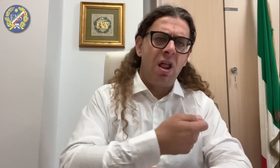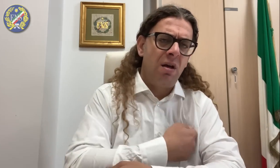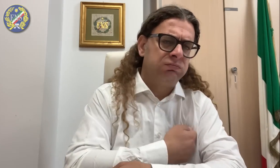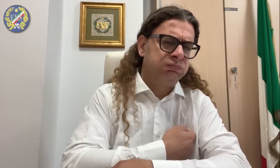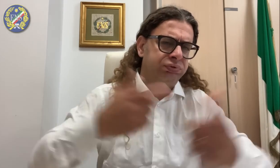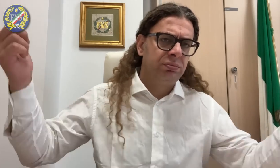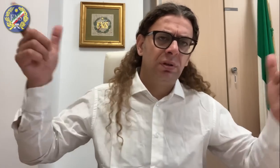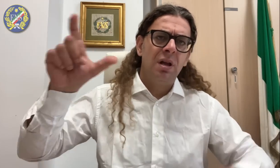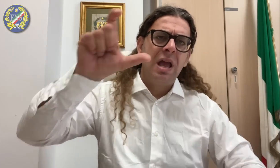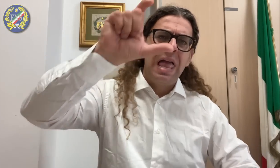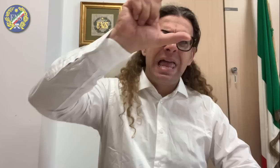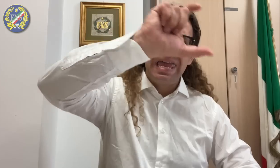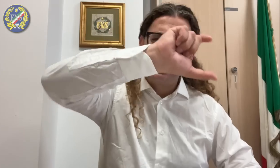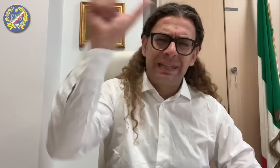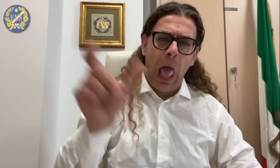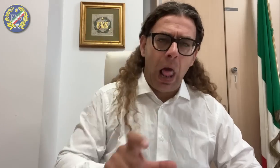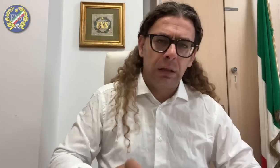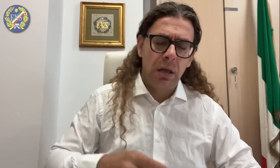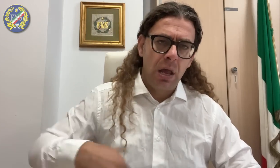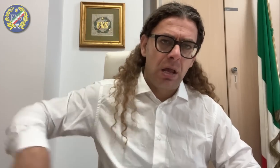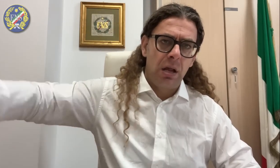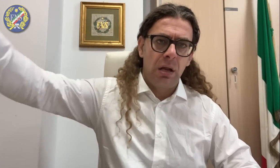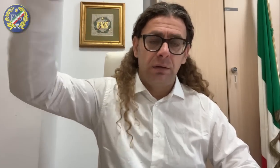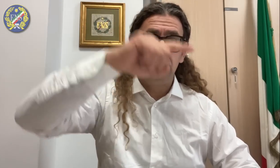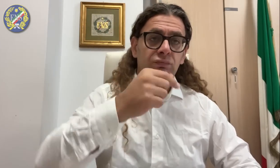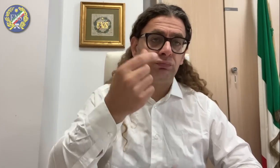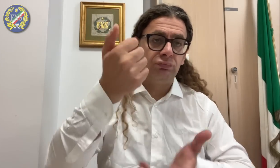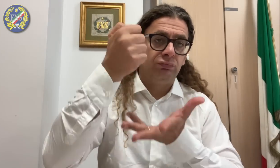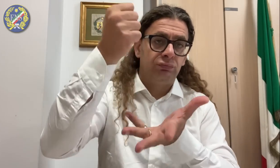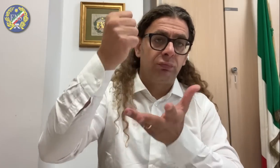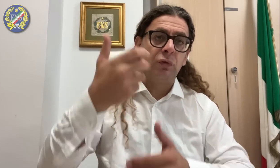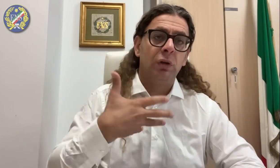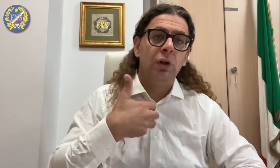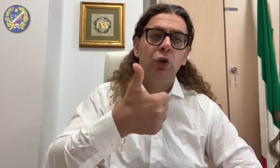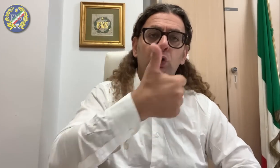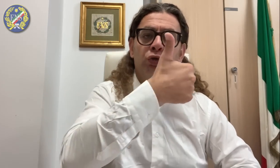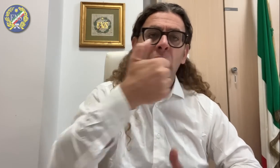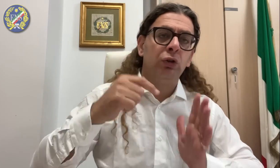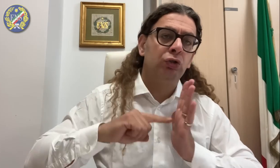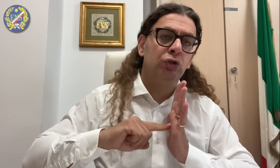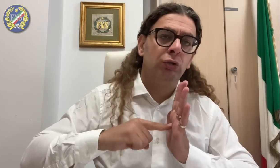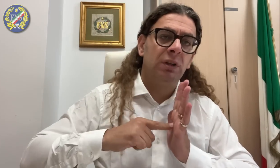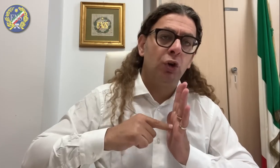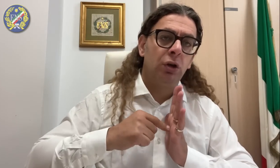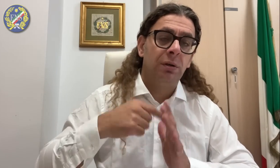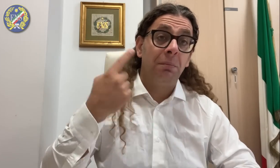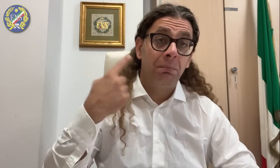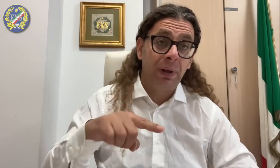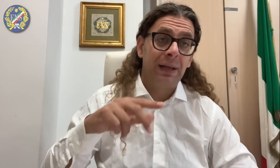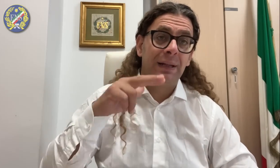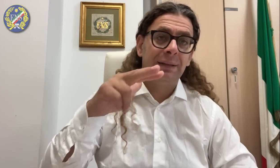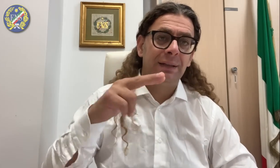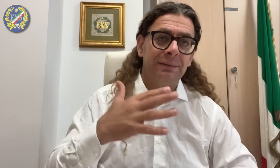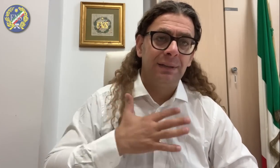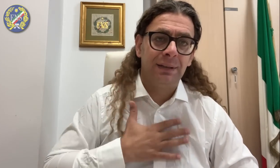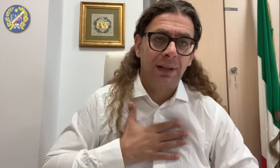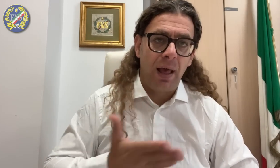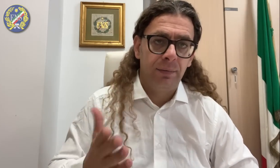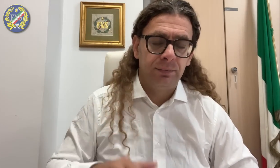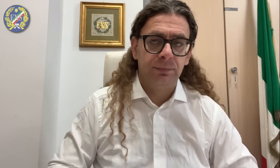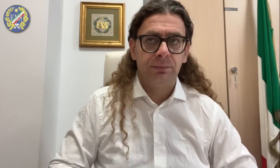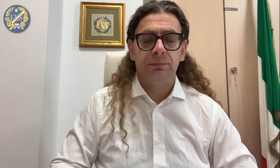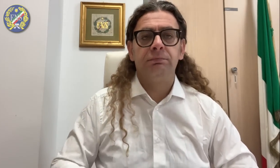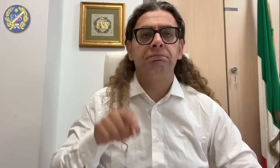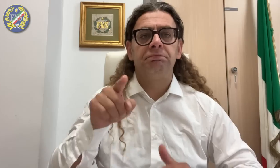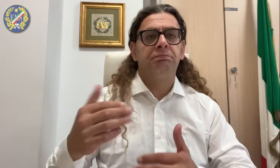Tempo addietro la Sede Centrale ha divulgato una Circolare in tutta Italia relativa a un contributo di 100.000.000 di euro destinato alla Terza Età,